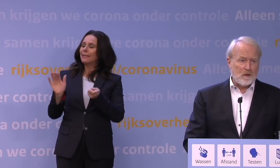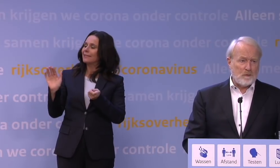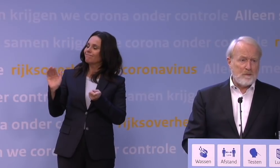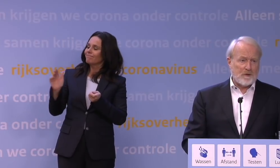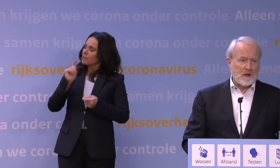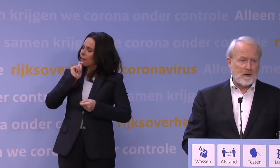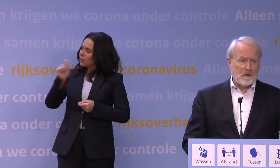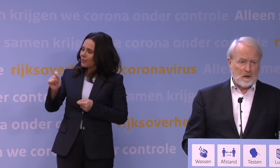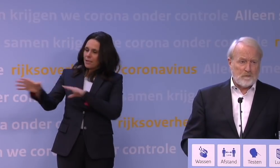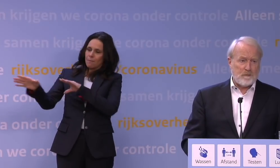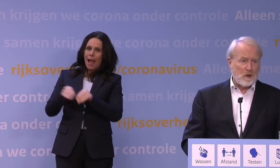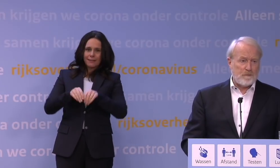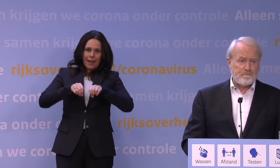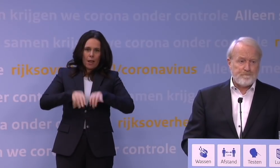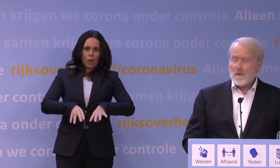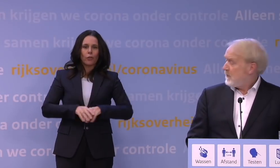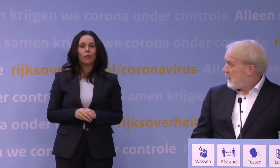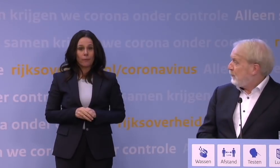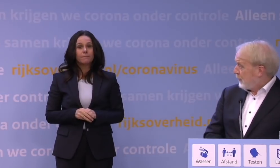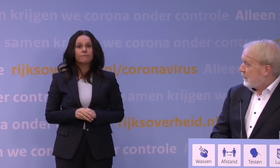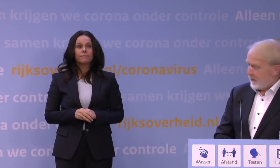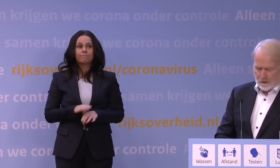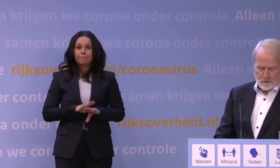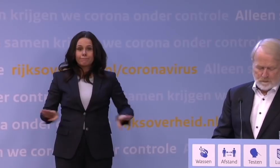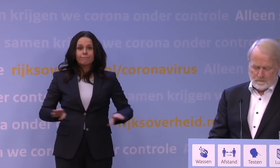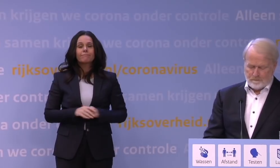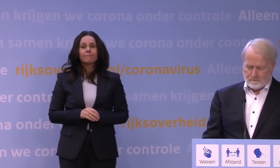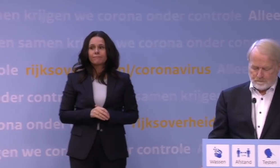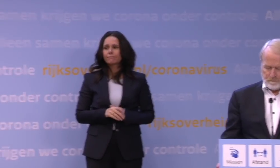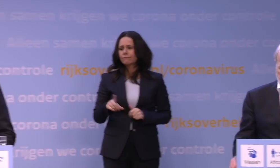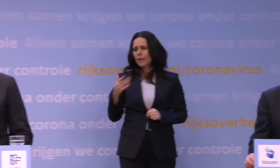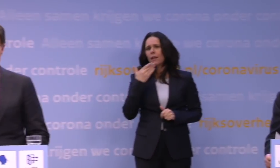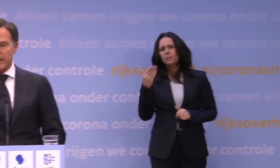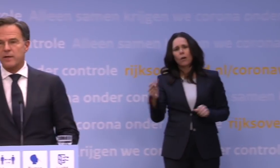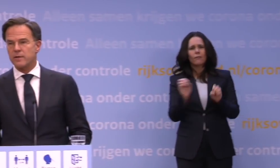om de maatregelen af te bouwen. Daarbij wilde ik het laten, dank u wel. Heel veel dank voor deze heldere uitleg.